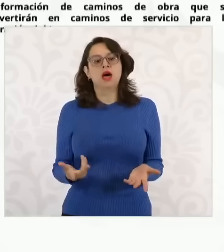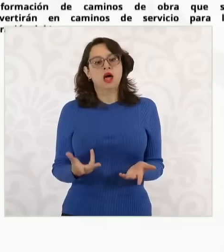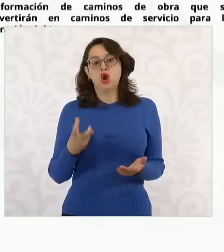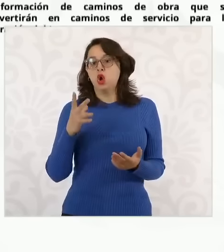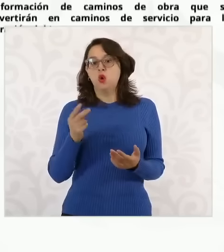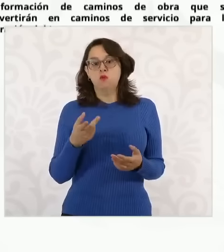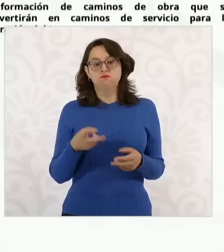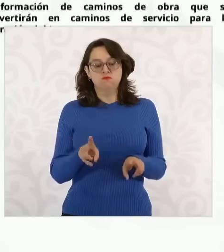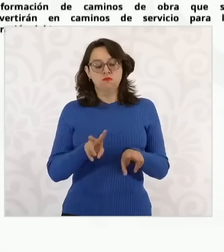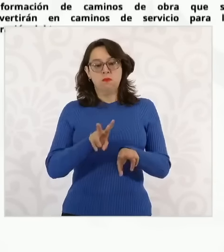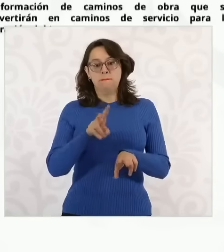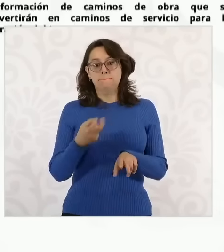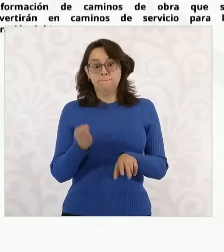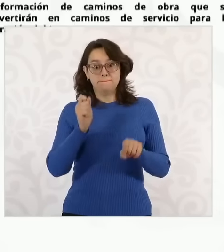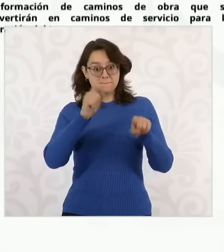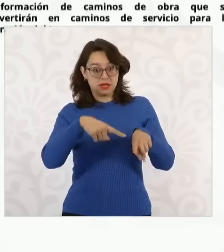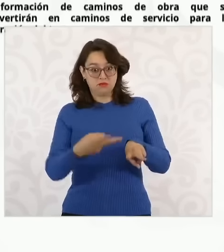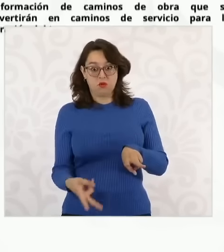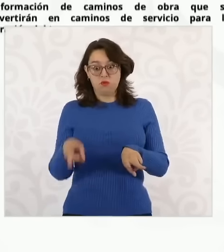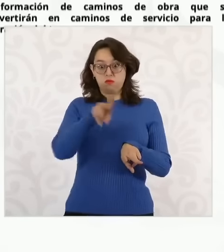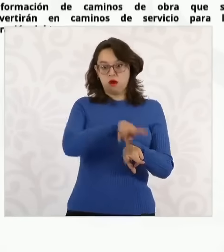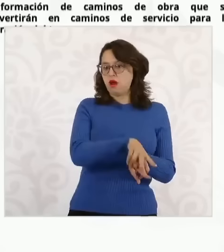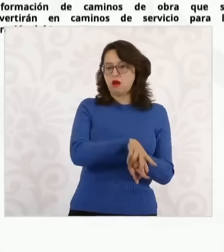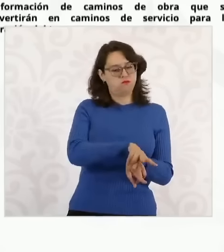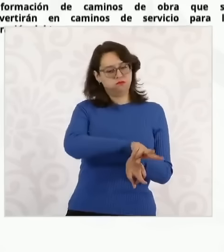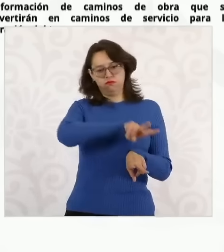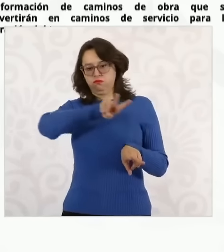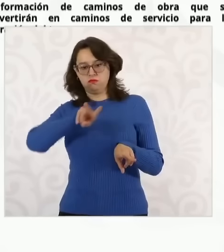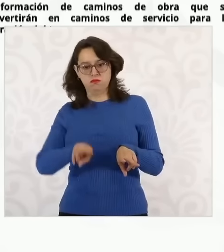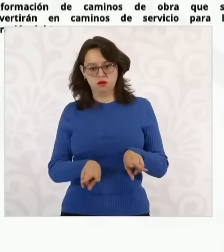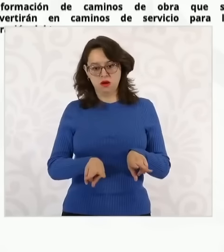mover la vía de carga, desplazarla para mover la vía de pasajeros. A veces intercambiamos,